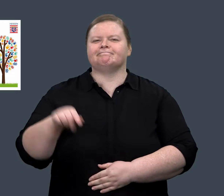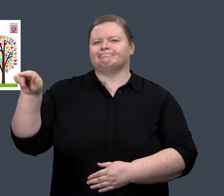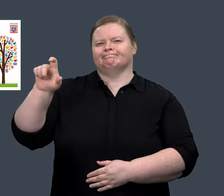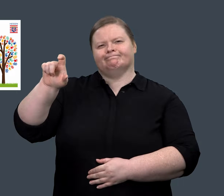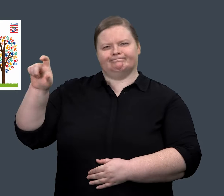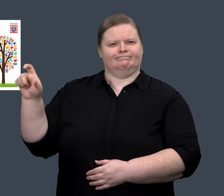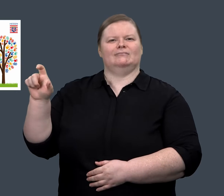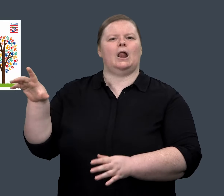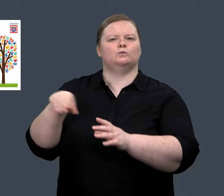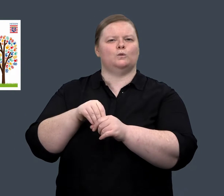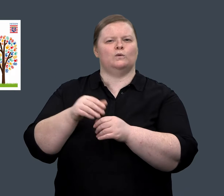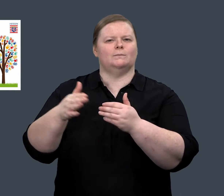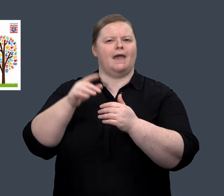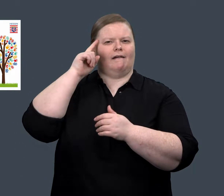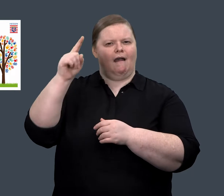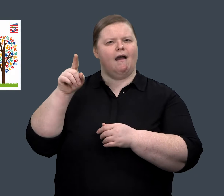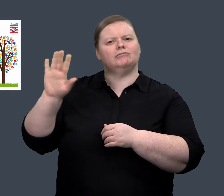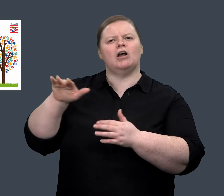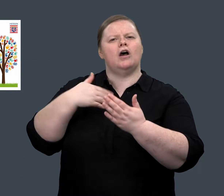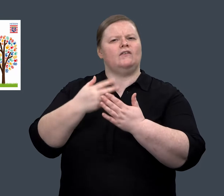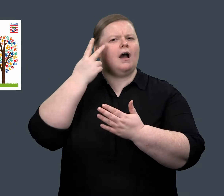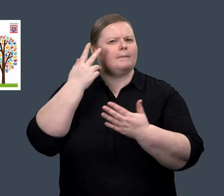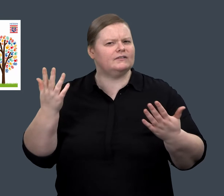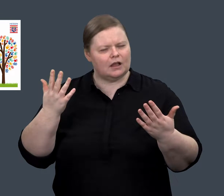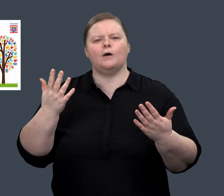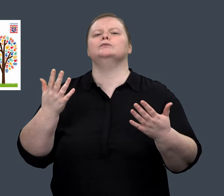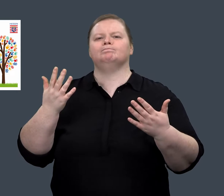Der Inklusionsbeirat berät und unterstützt mich